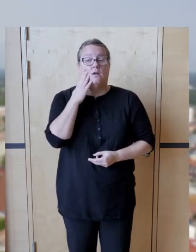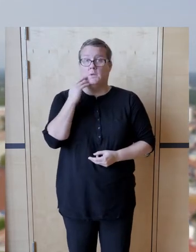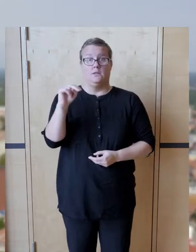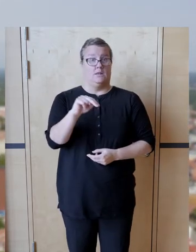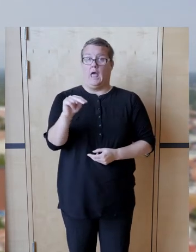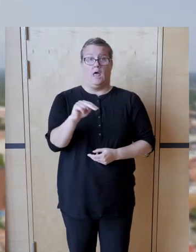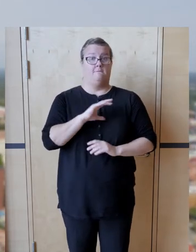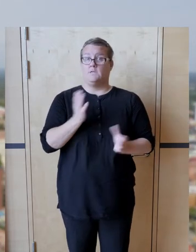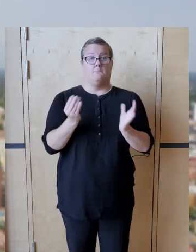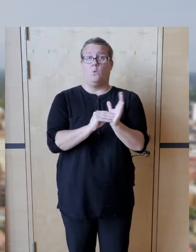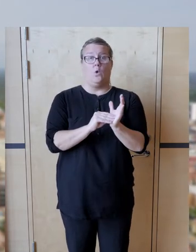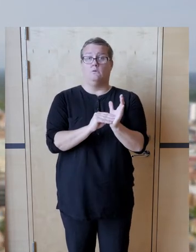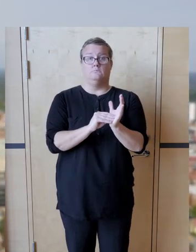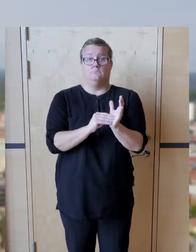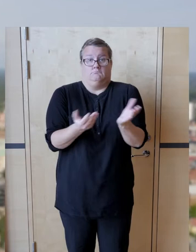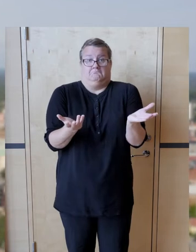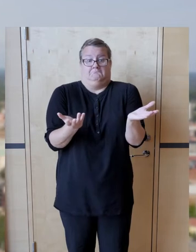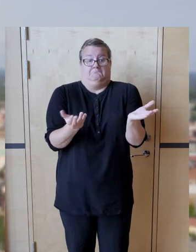Framtiden kan ju vara ganska långt borta